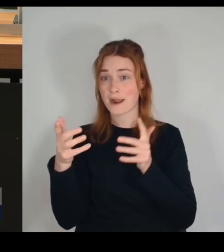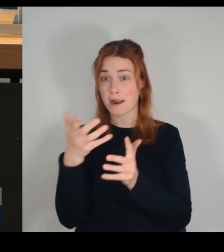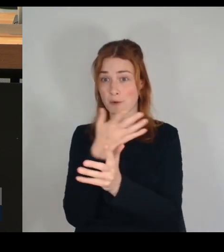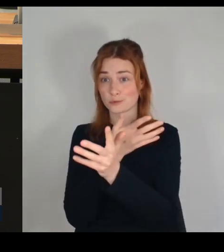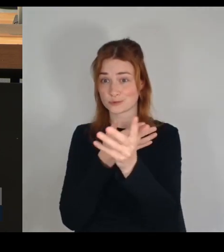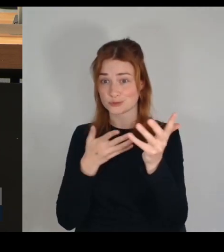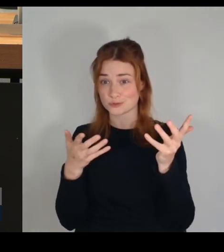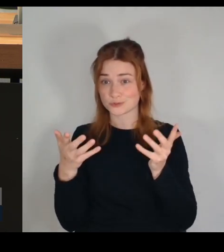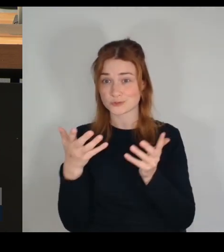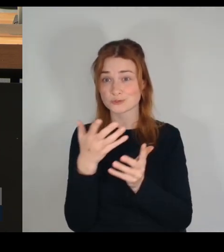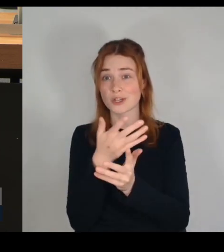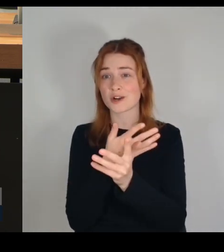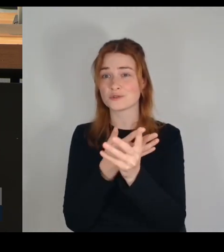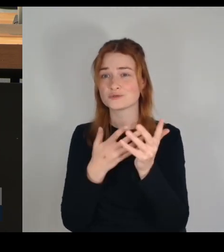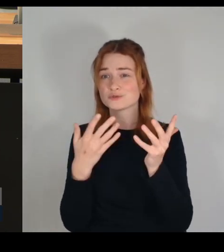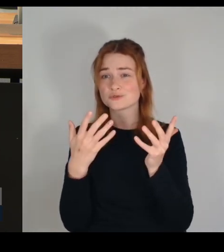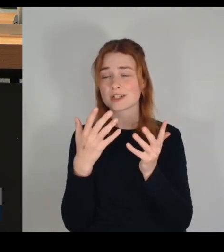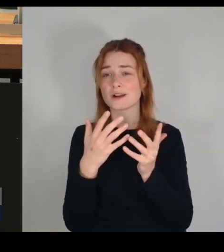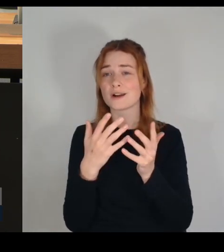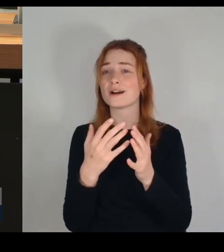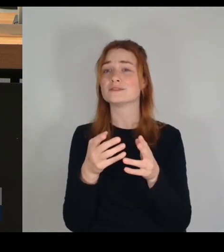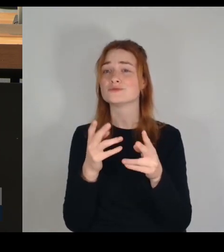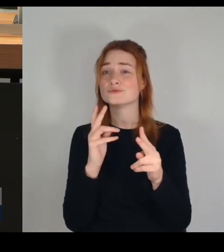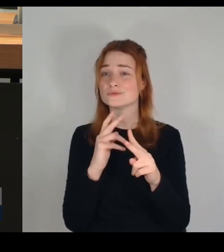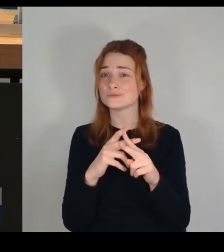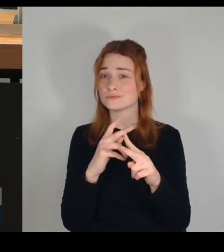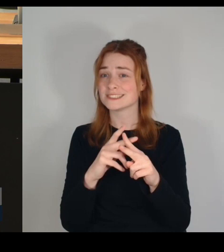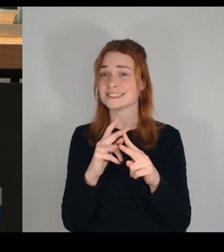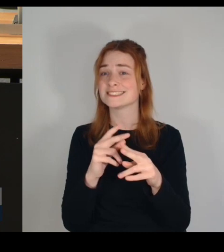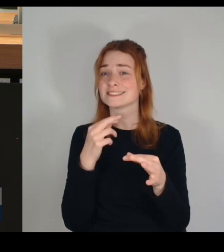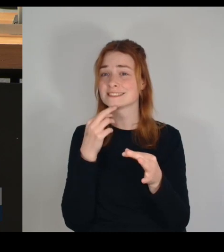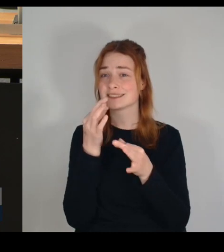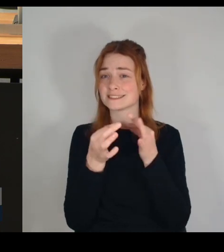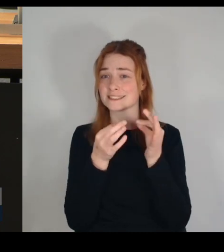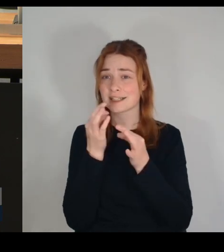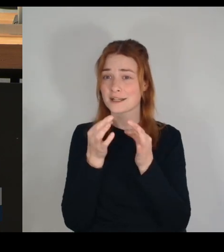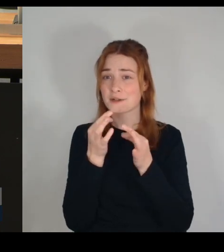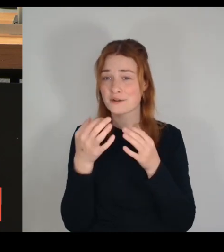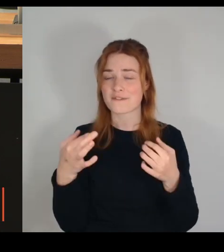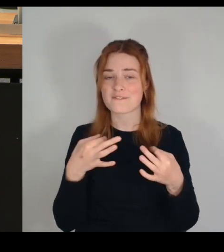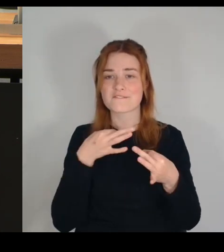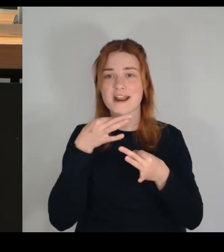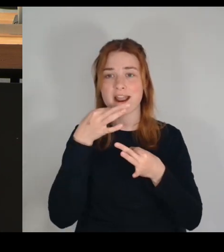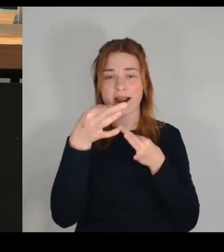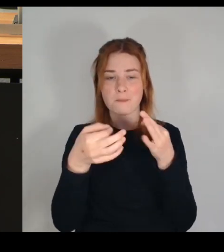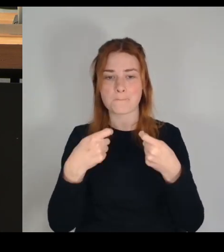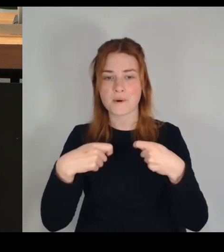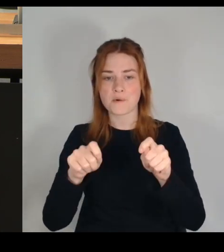des Baugesetzbuches genutzt wird. Von den Faschisten